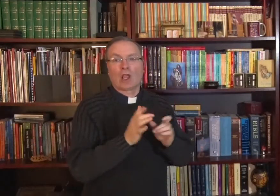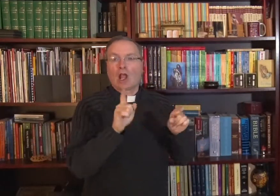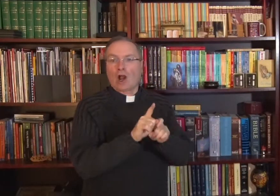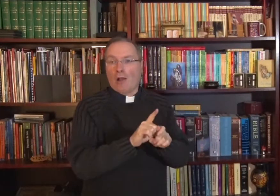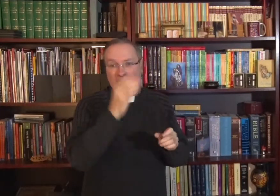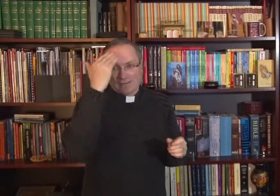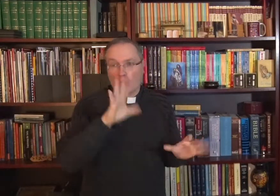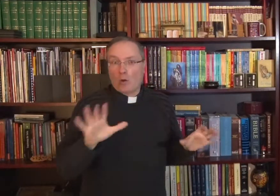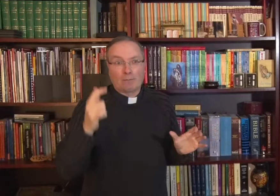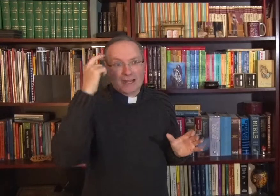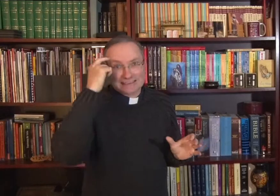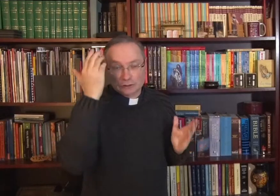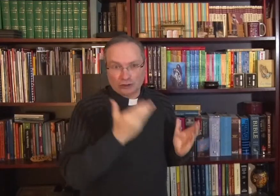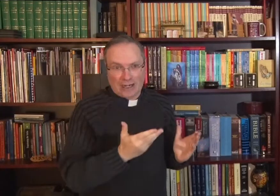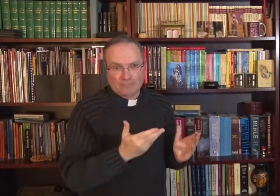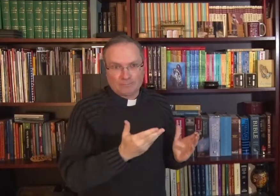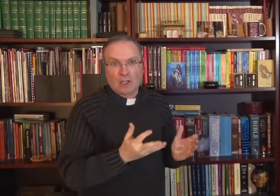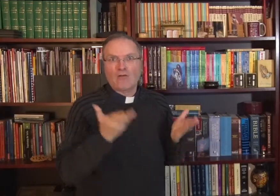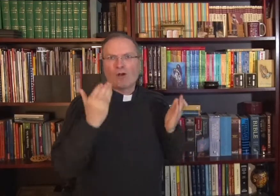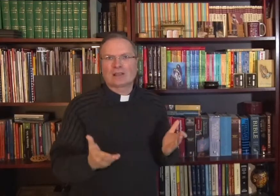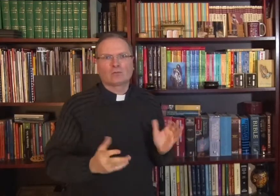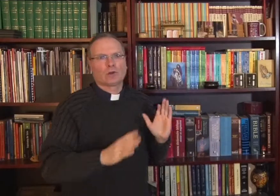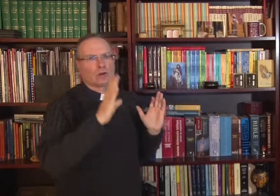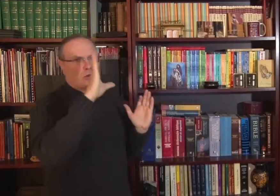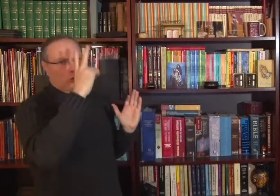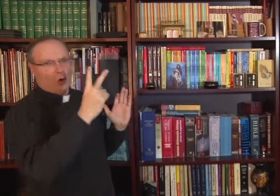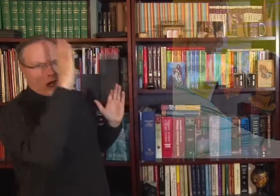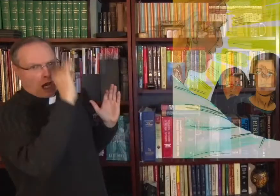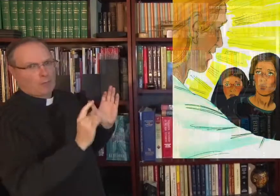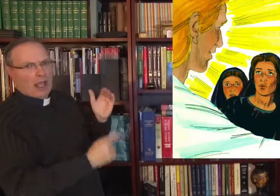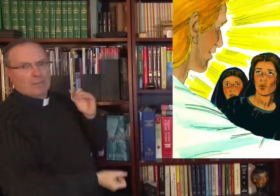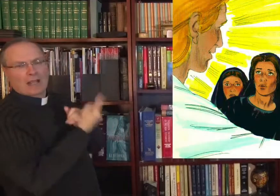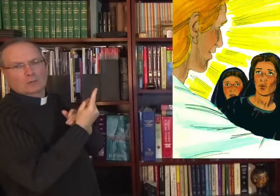Comme elles ne savaient que penser de cela, voici que deux hommes leur apparurent,